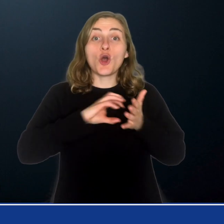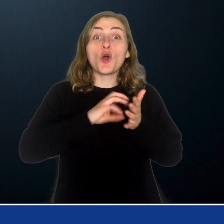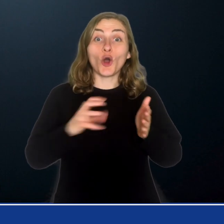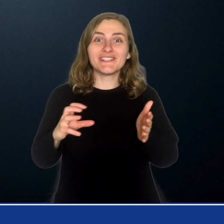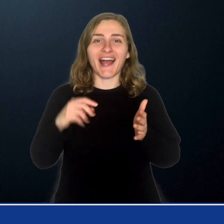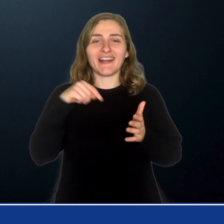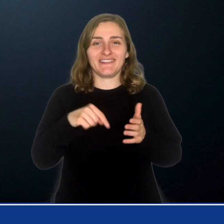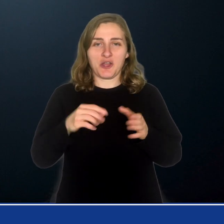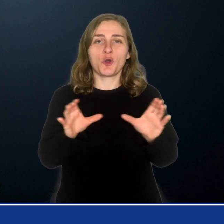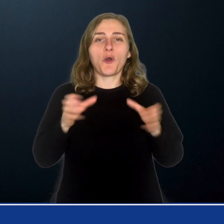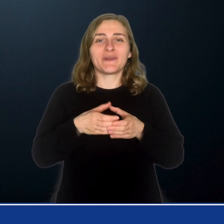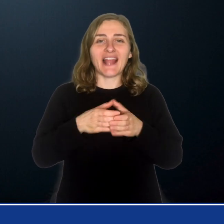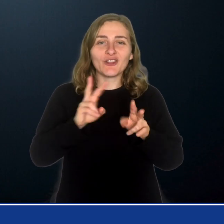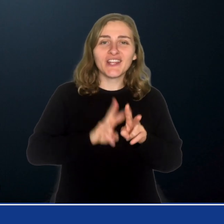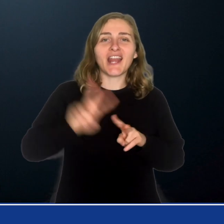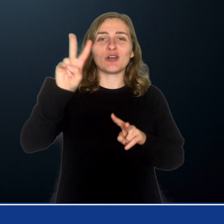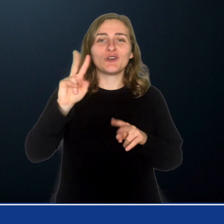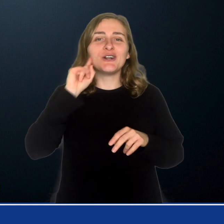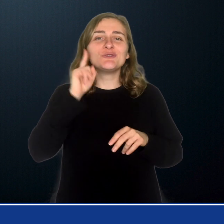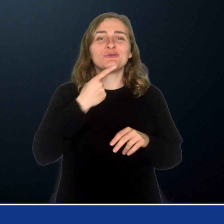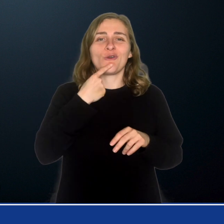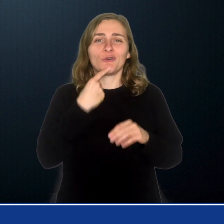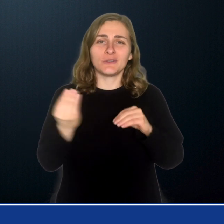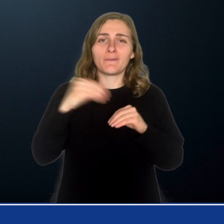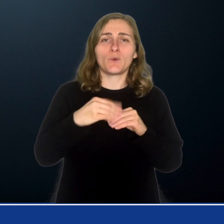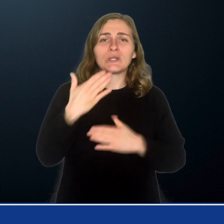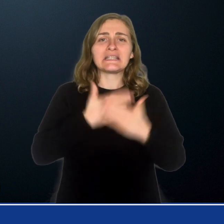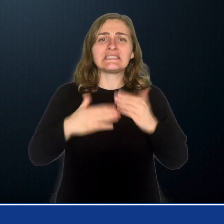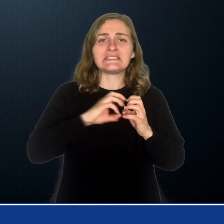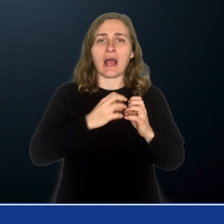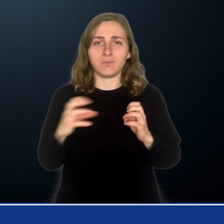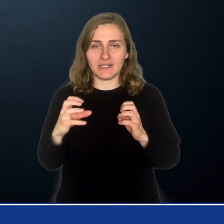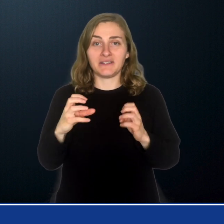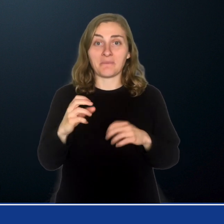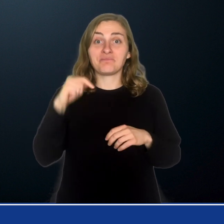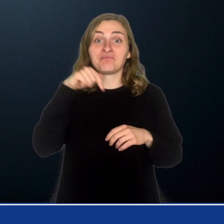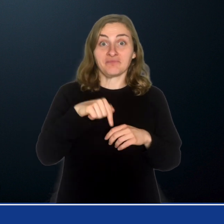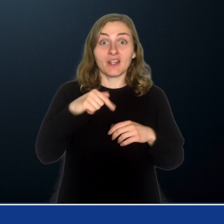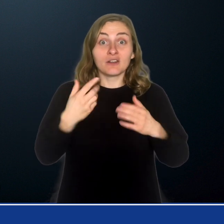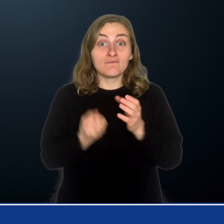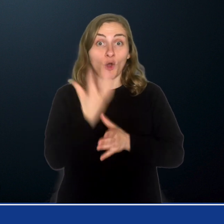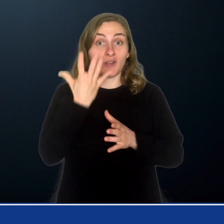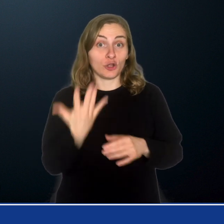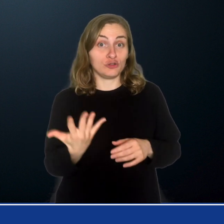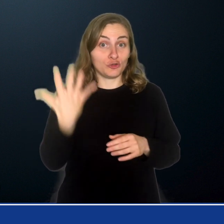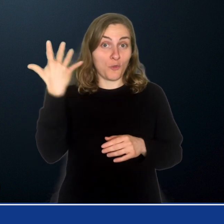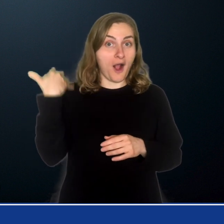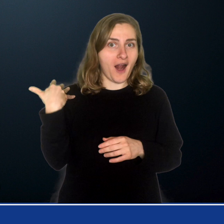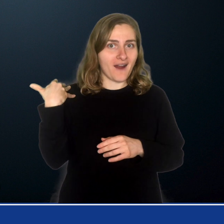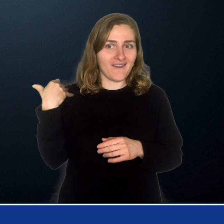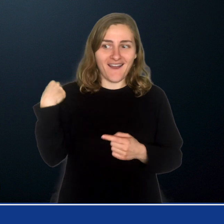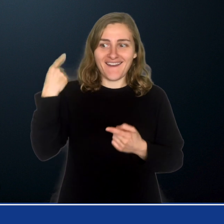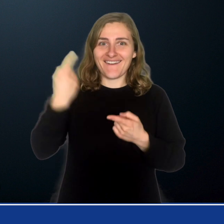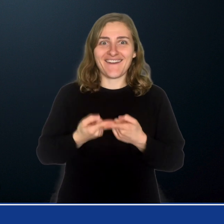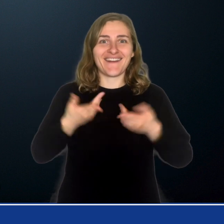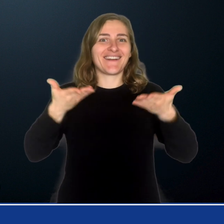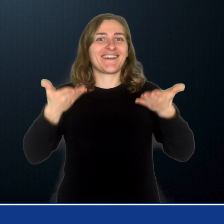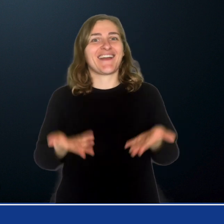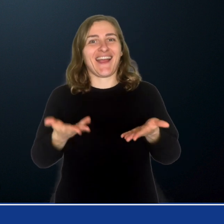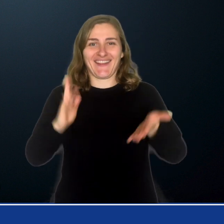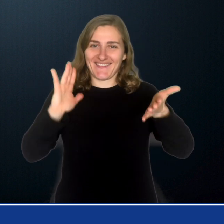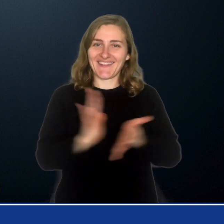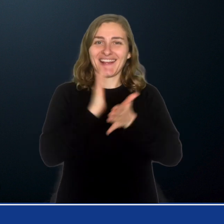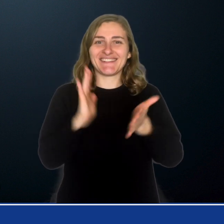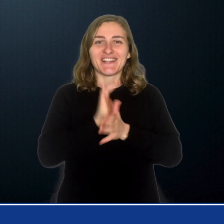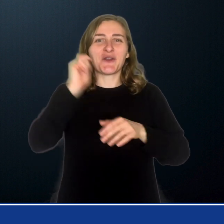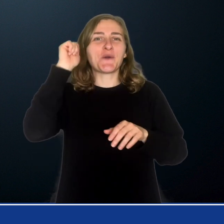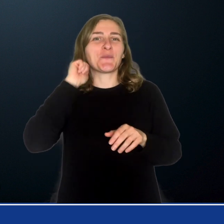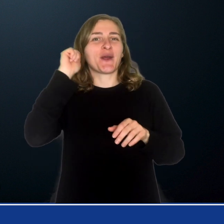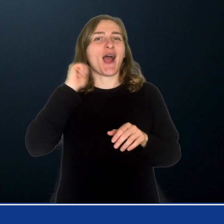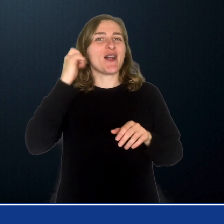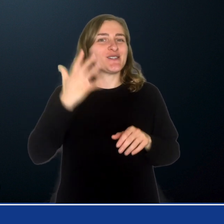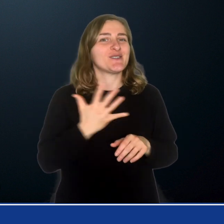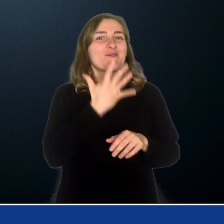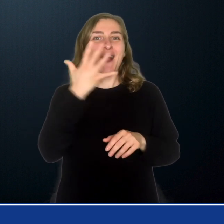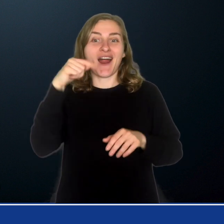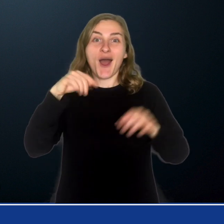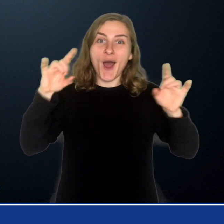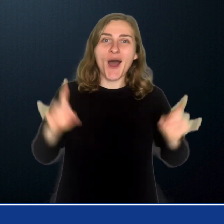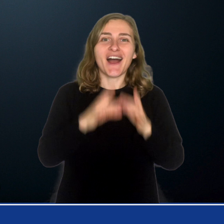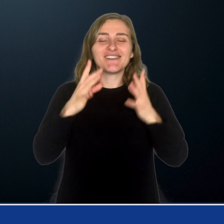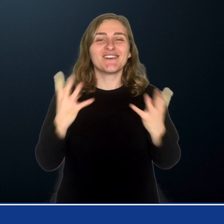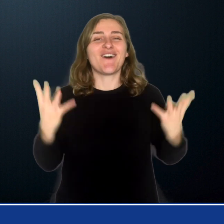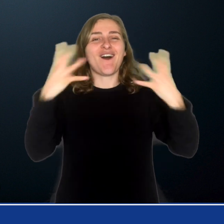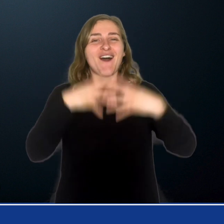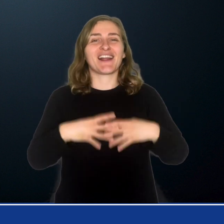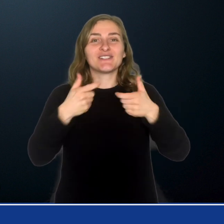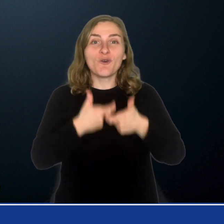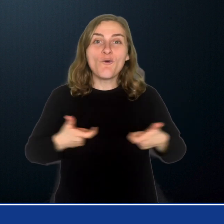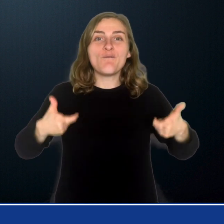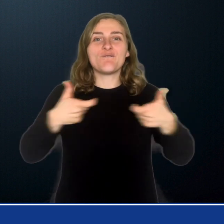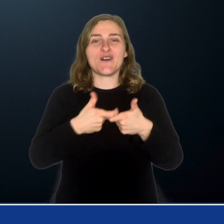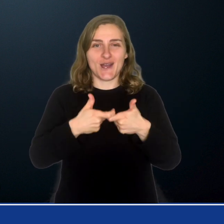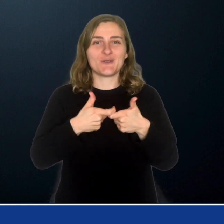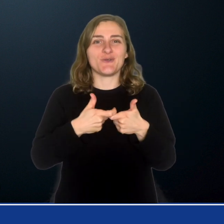In occasione del suo 5° compleanno, il Comitato Nazionale Sordi con più Disabilità ha deciso di organizzare un convegno